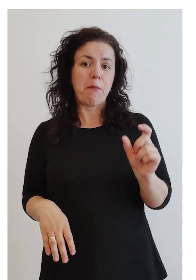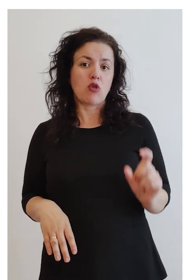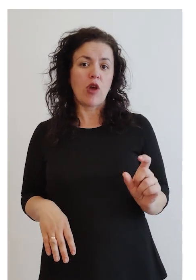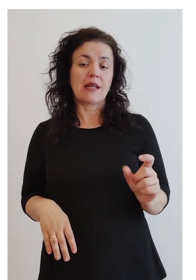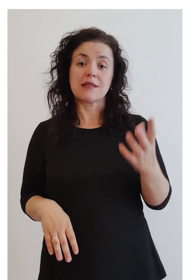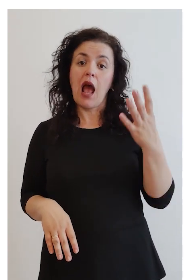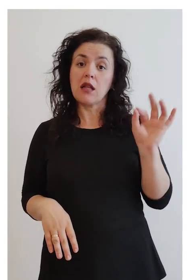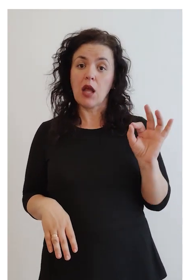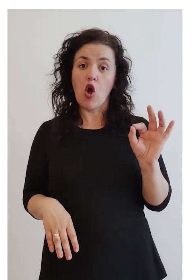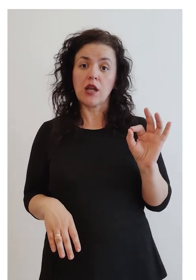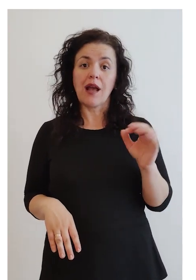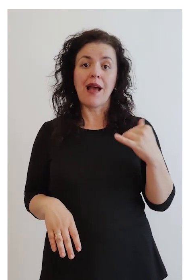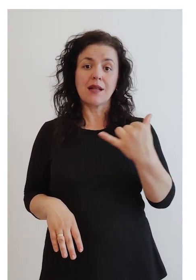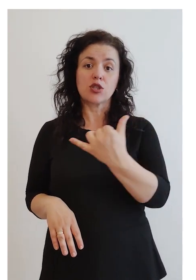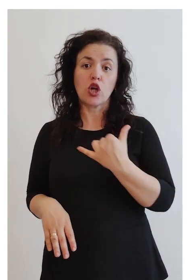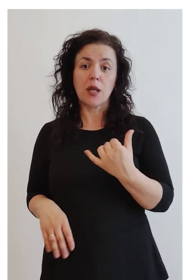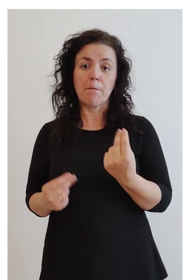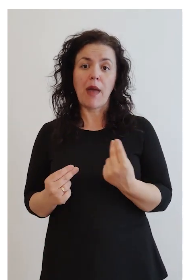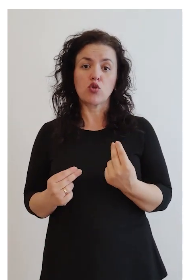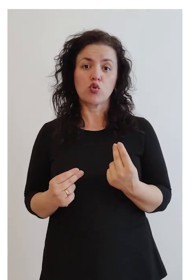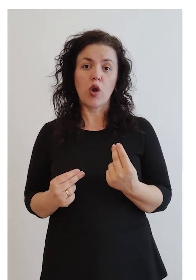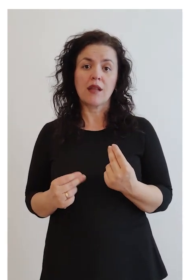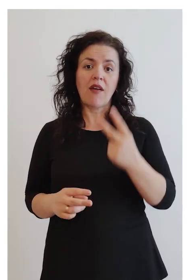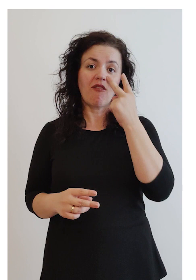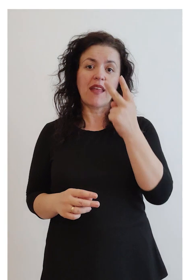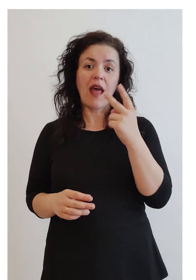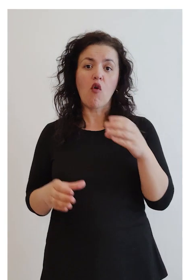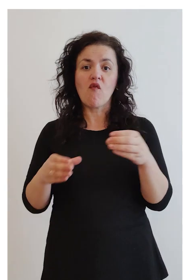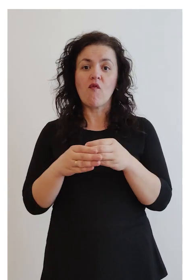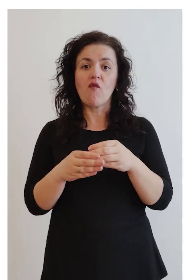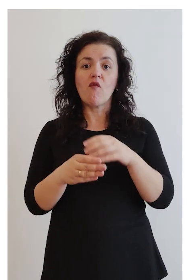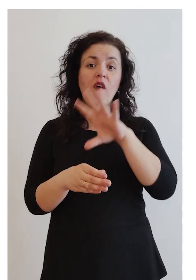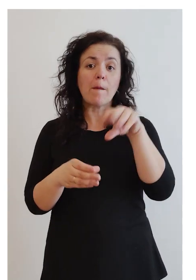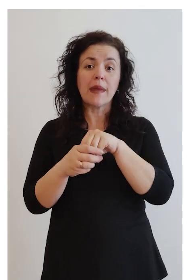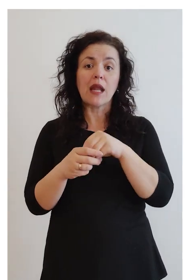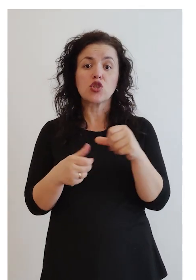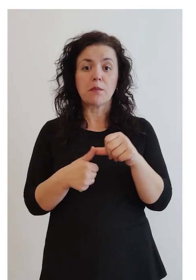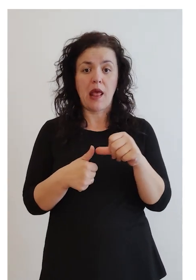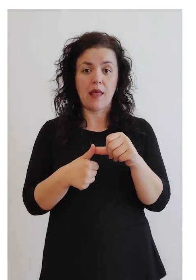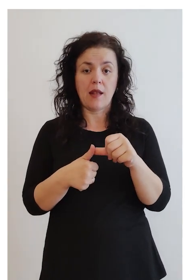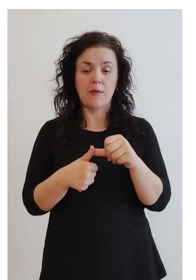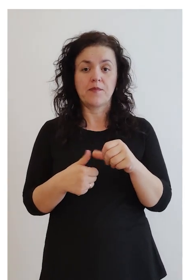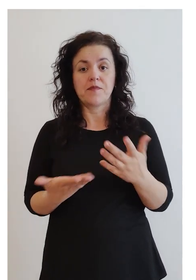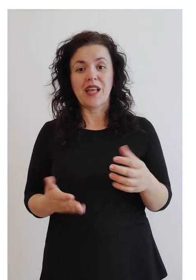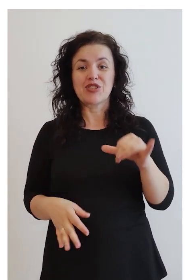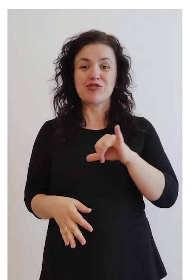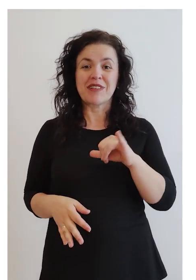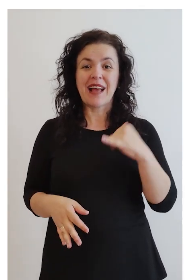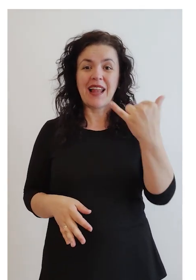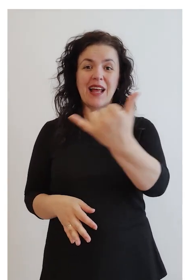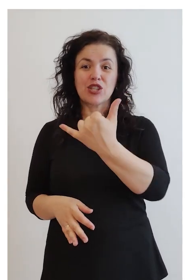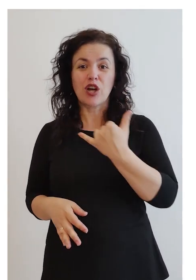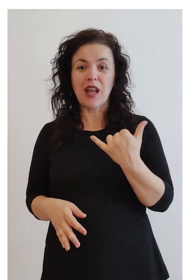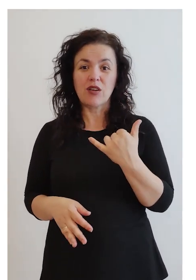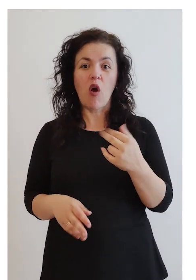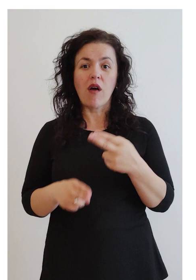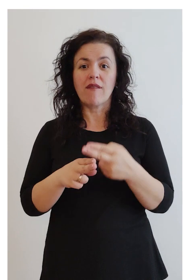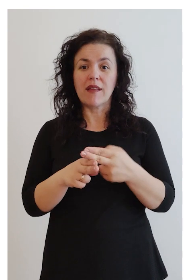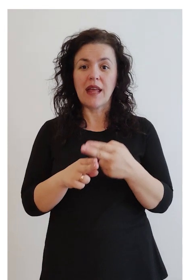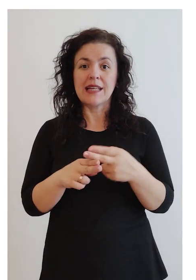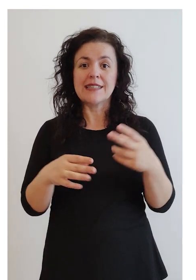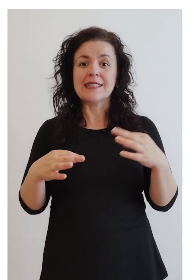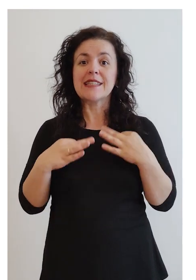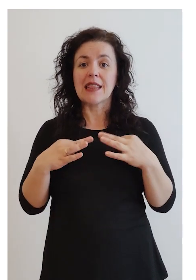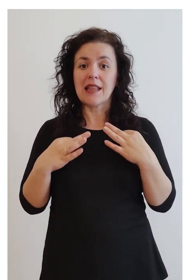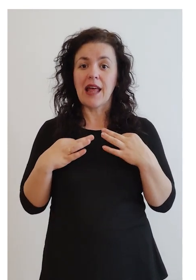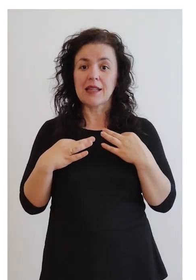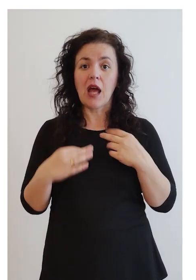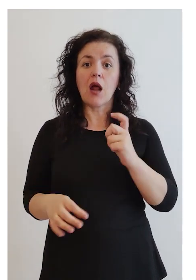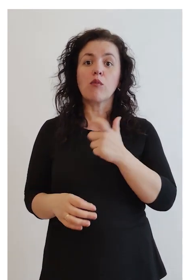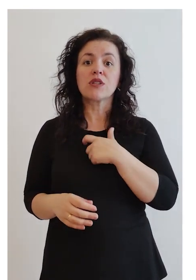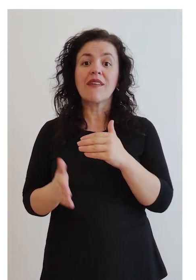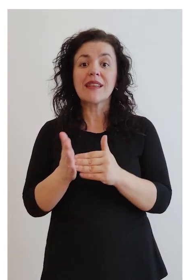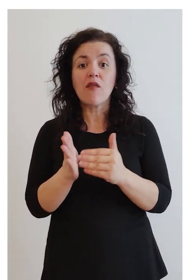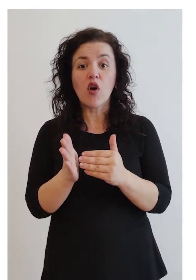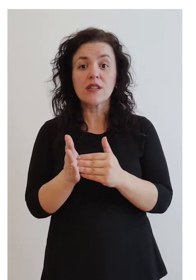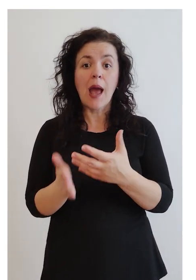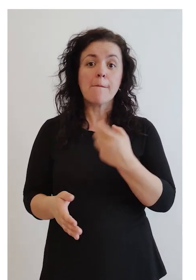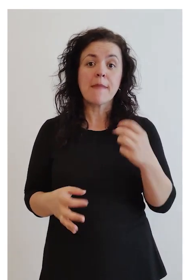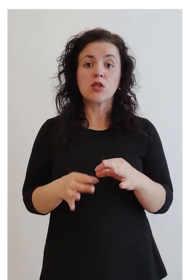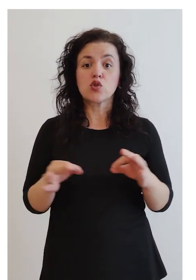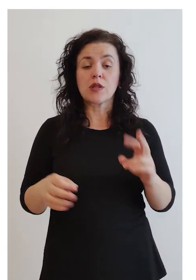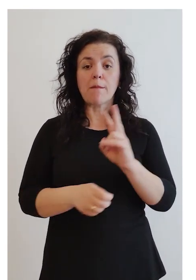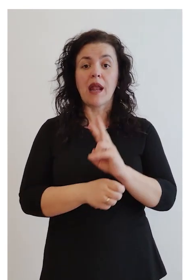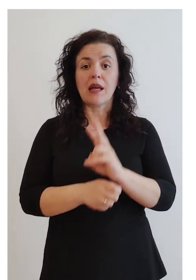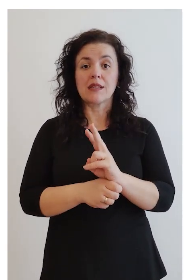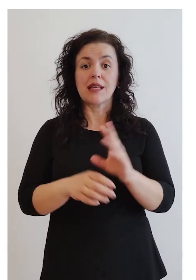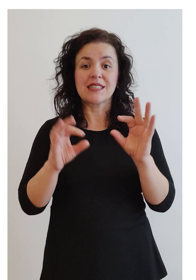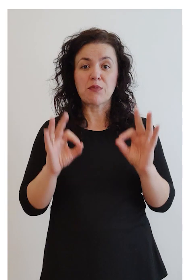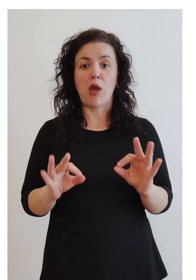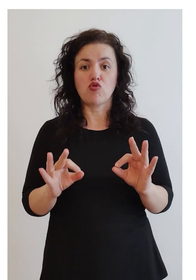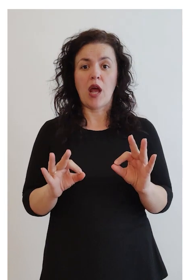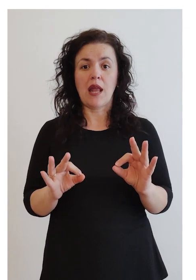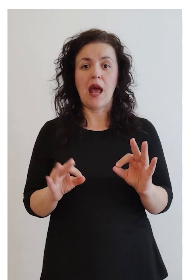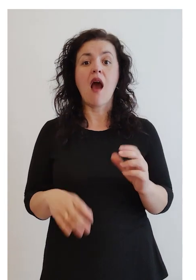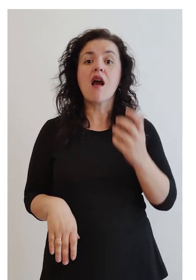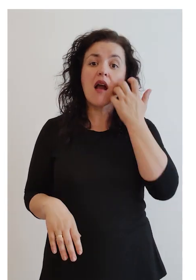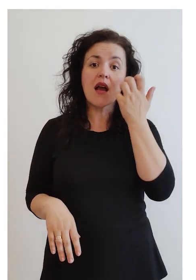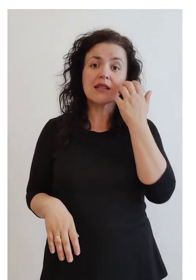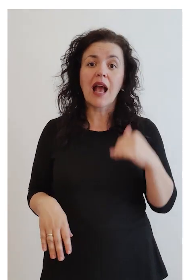Cei care călătoresc cu o afecțiune de sănătate ar putea fi nevoiți să ia măsuri de precauție speciale atunci când călătoresc, de exemplu, în cazurile de hipertensiune arterială.